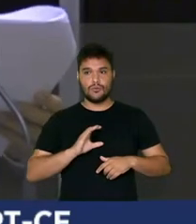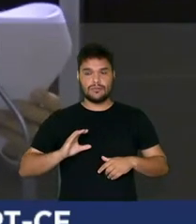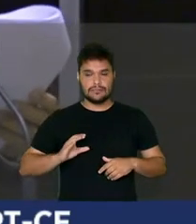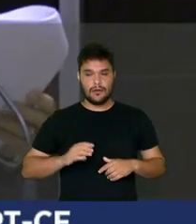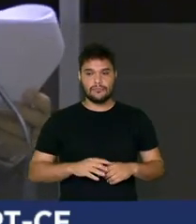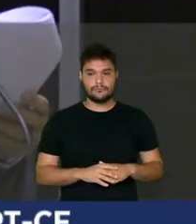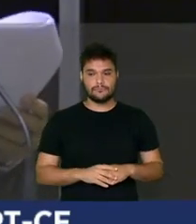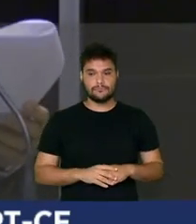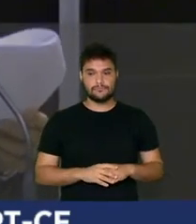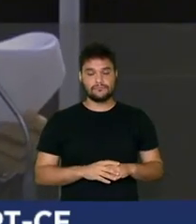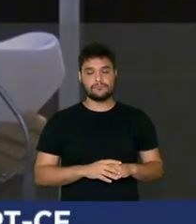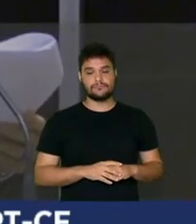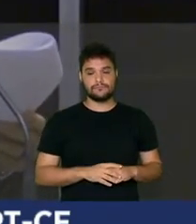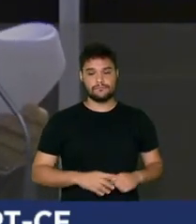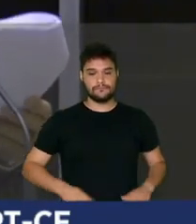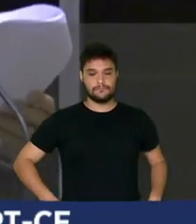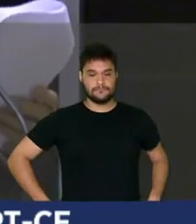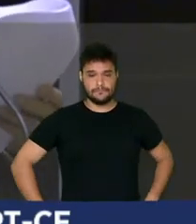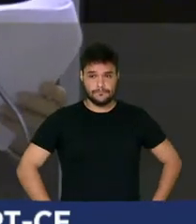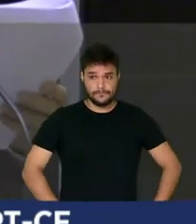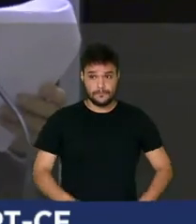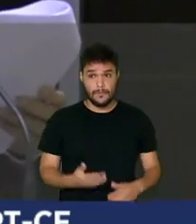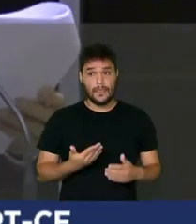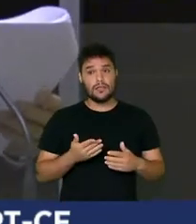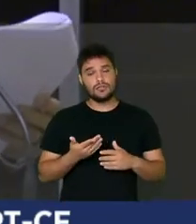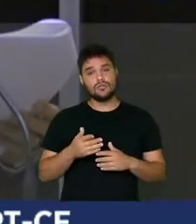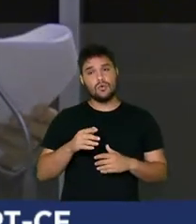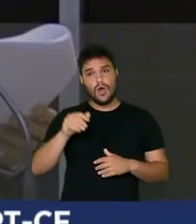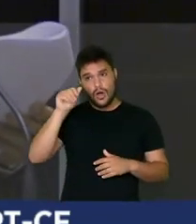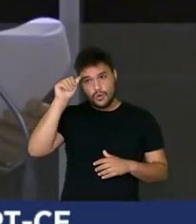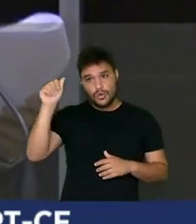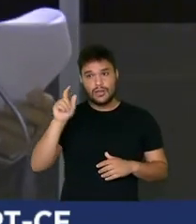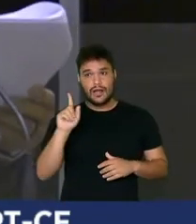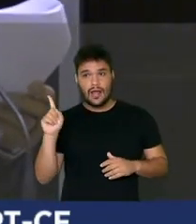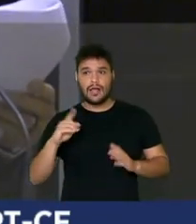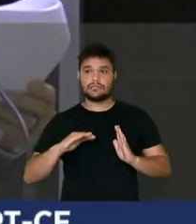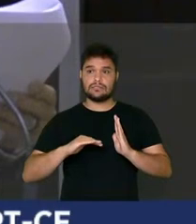ENQUADRAM NO PARECEM DAS DUAS COMISSÕES NO PROJETO DE LEI COMPLEMENTAR BARRA 2021 DE AUTORIA DO SENADO FEDERAL, É